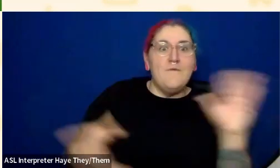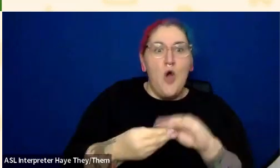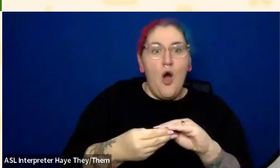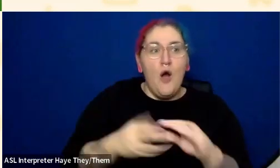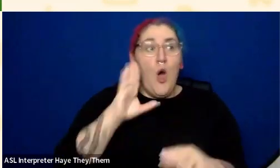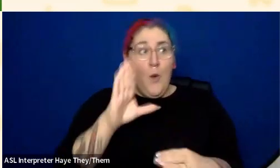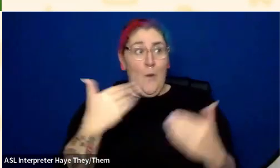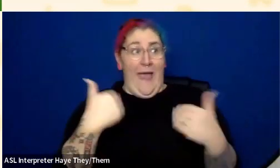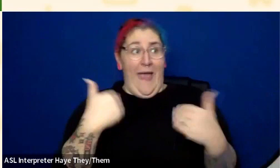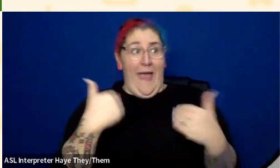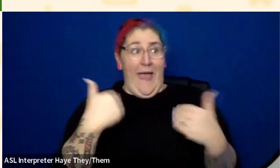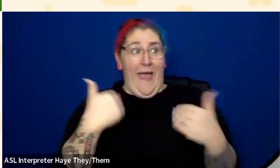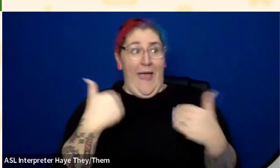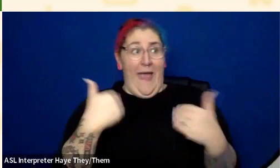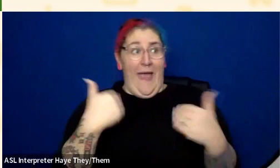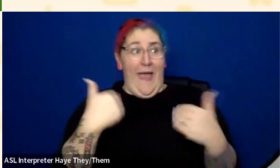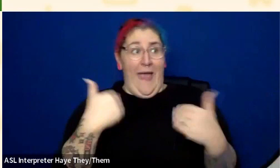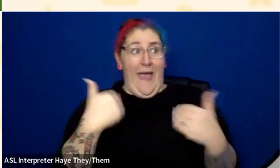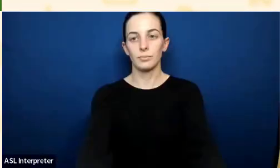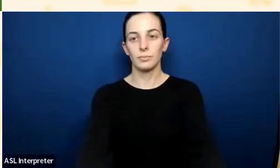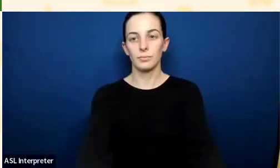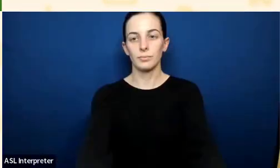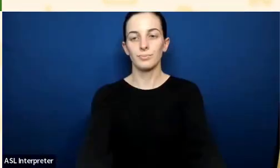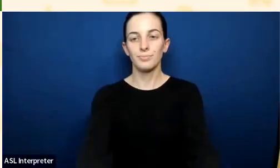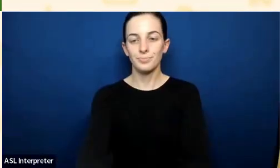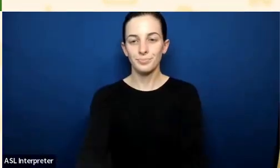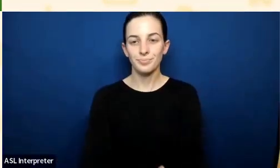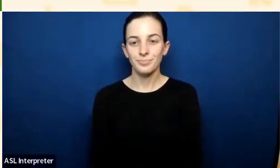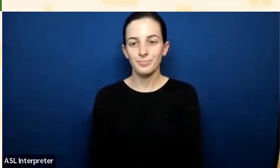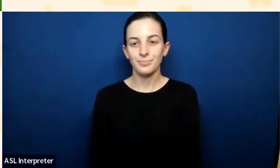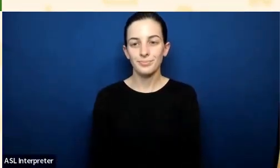Así que es como este punto de verdad que está casi en la parte superior del documento.